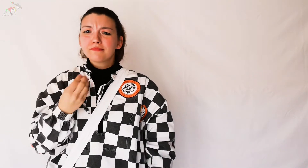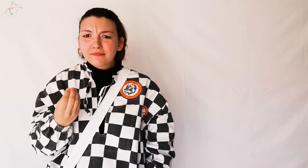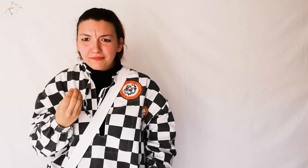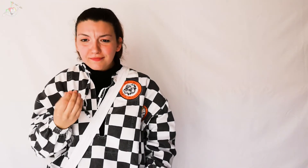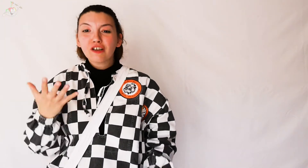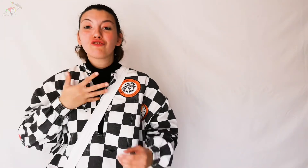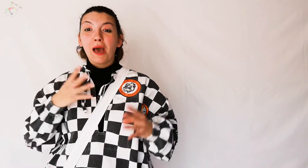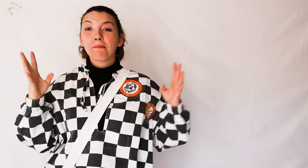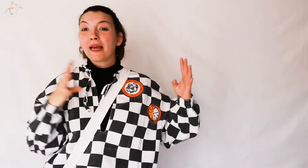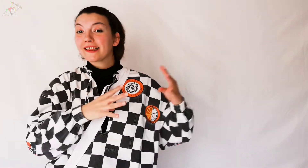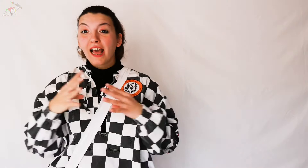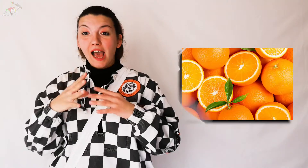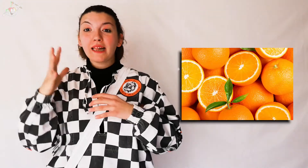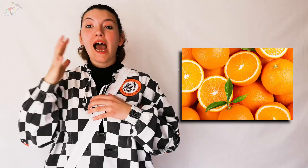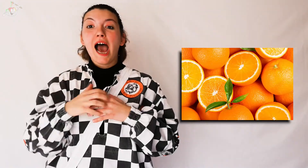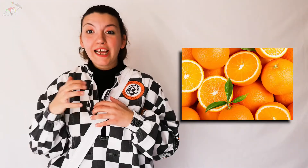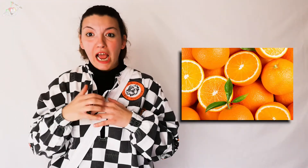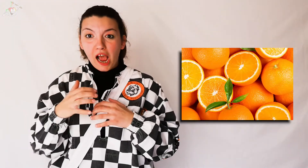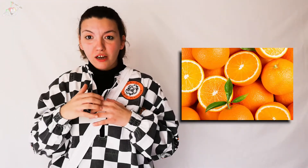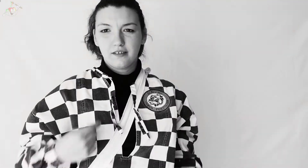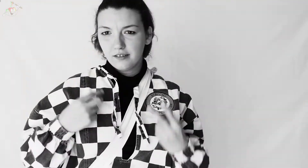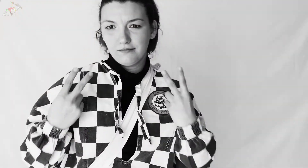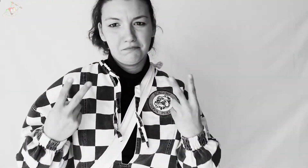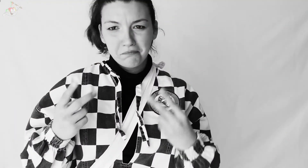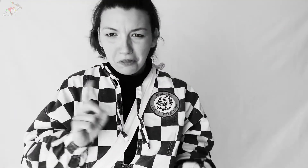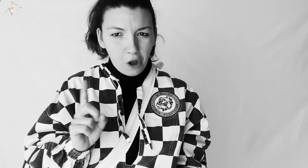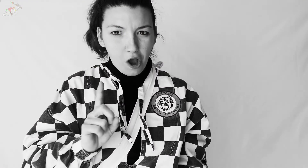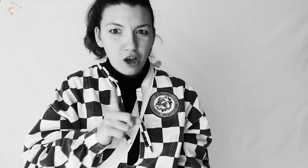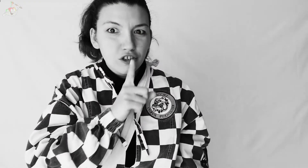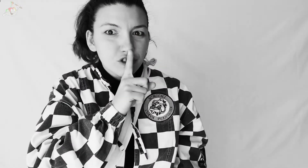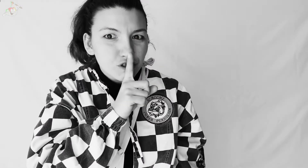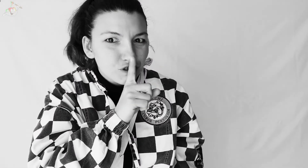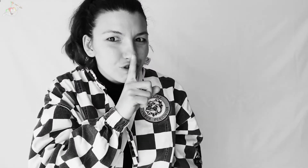Cosa c'è? C'è la battaglia delle arance. (Non mi sto vantando, ssssh).